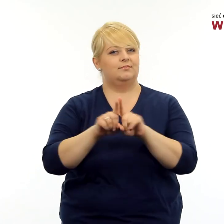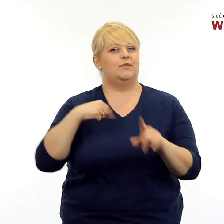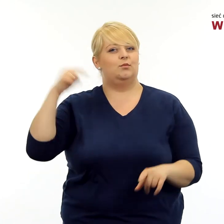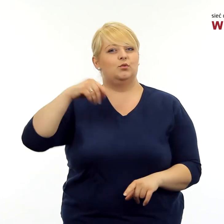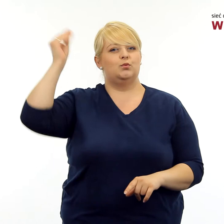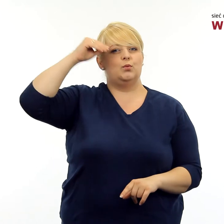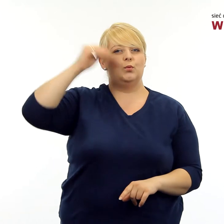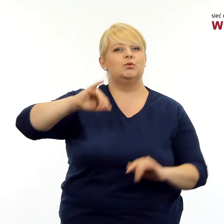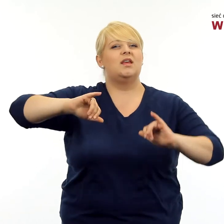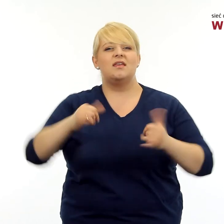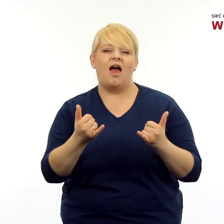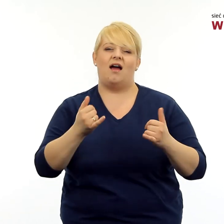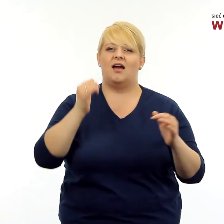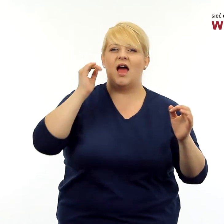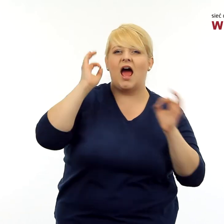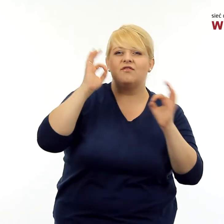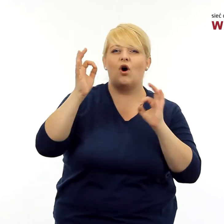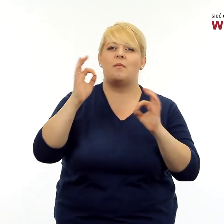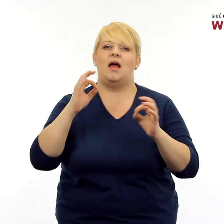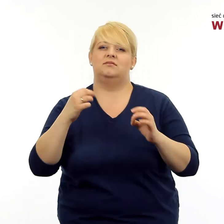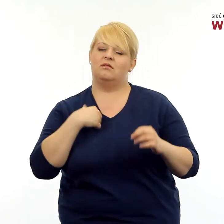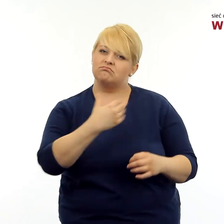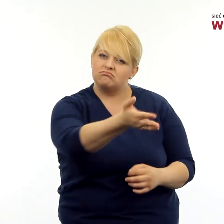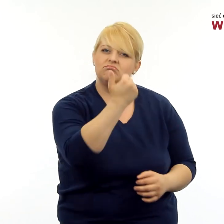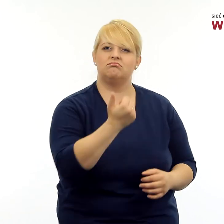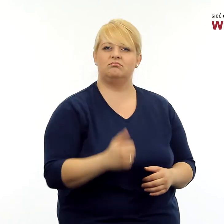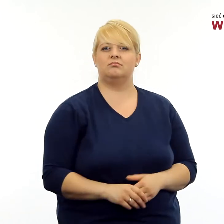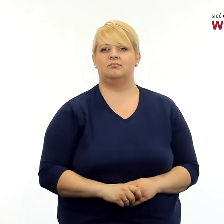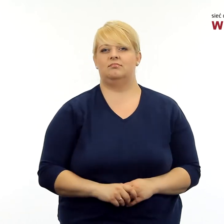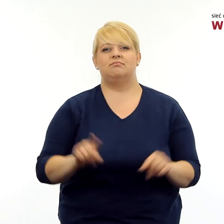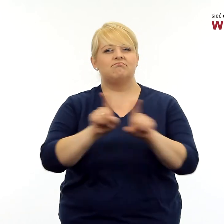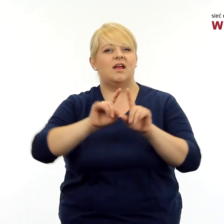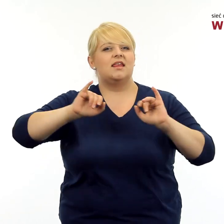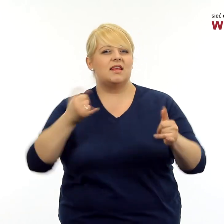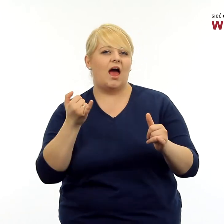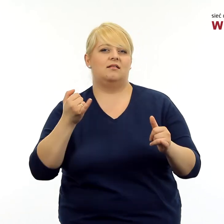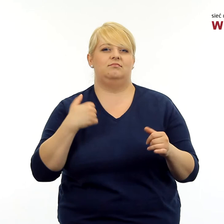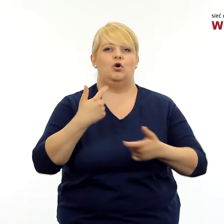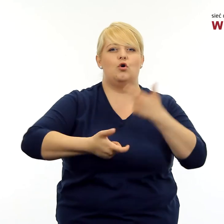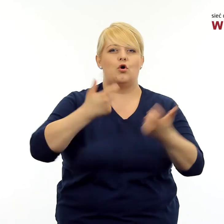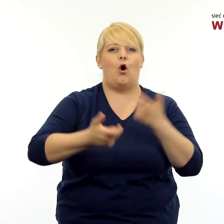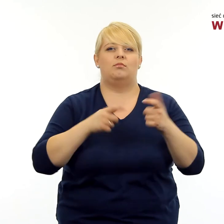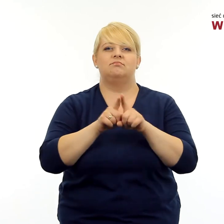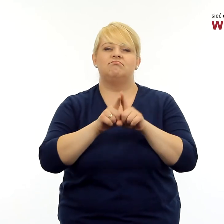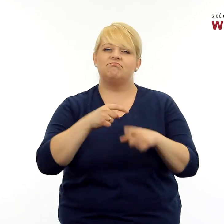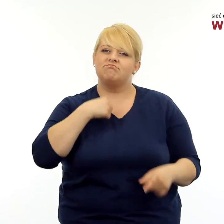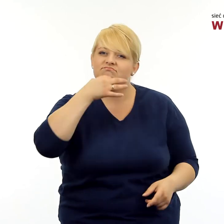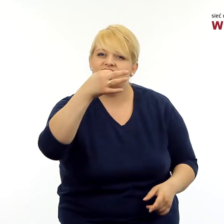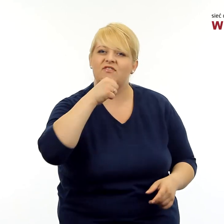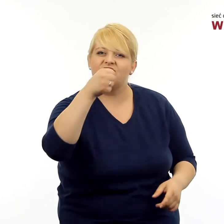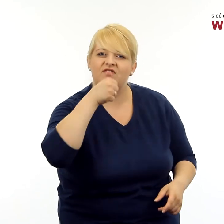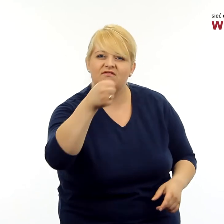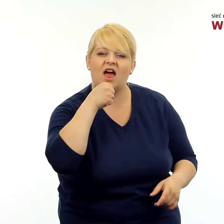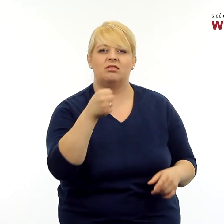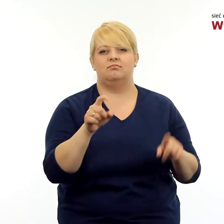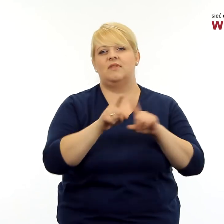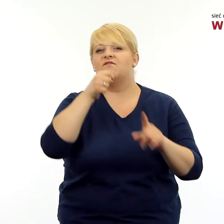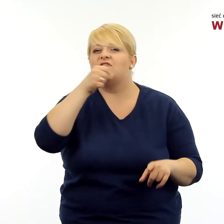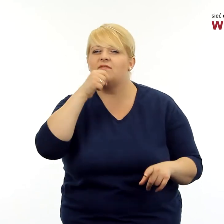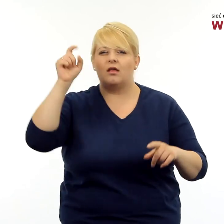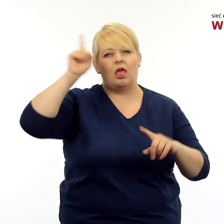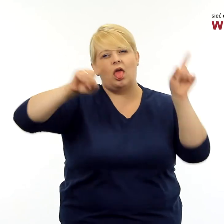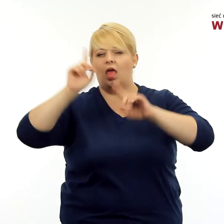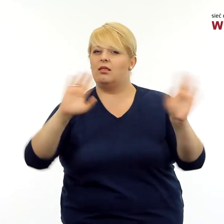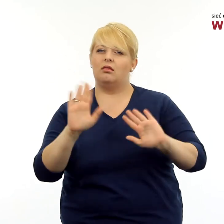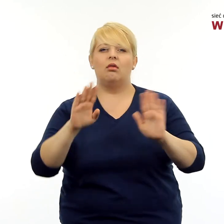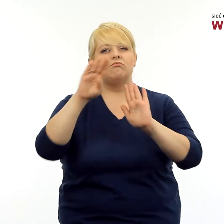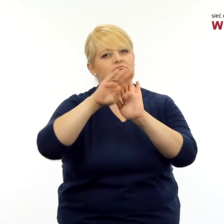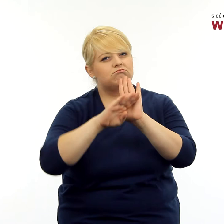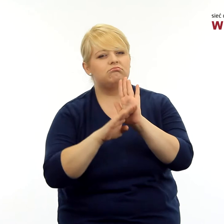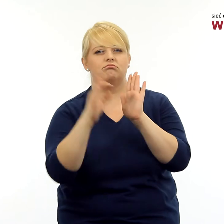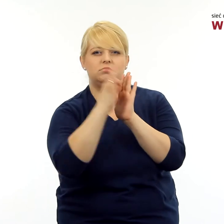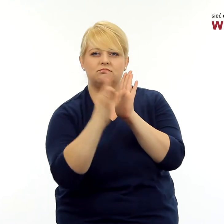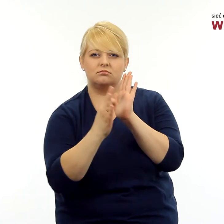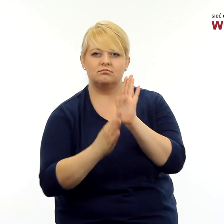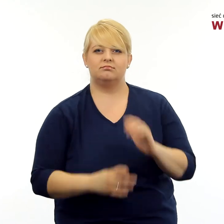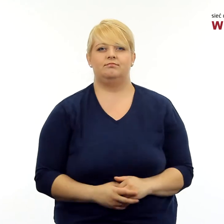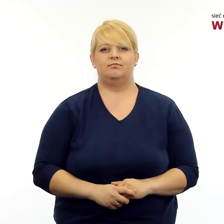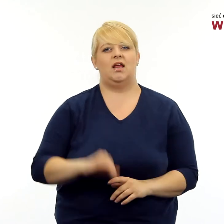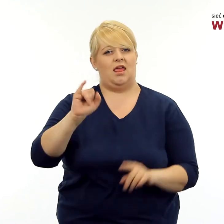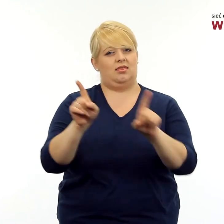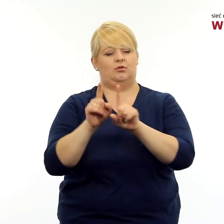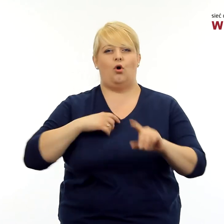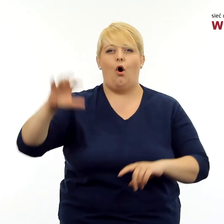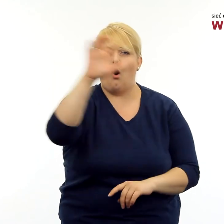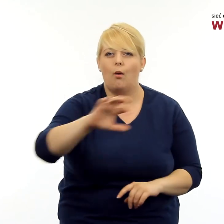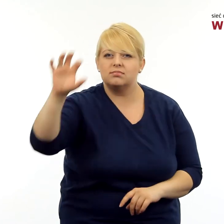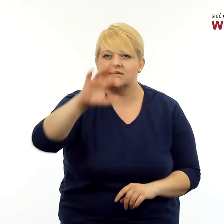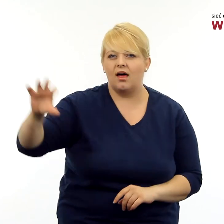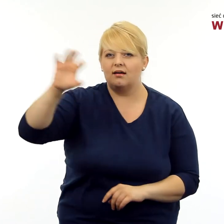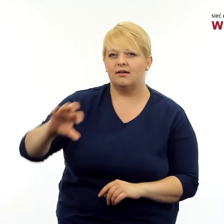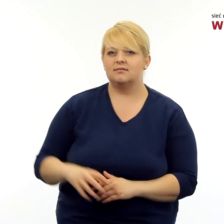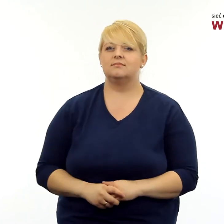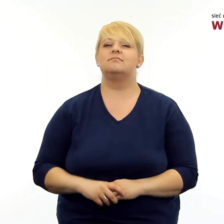nauczenie się jak wnioskować o informację, prowadzić usystematyzowane wywiady i obserwacje,